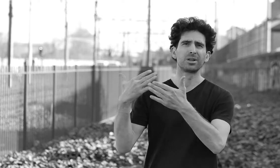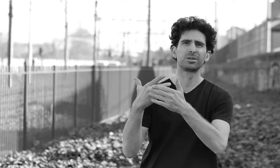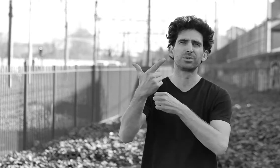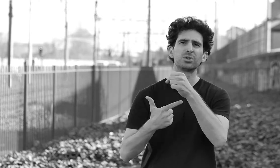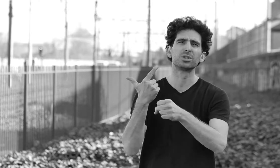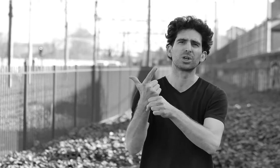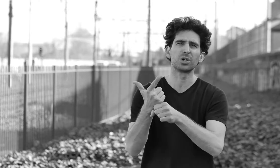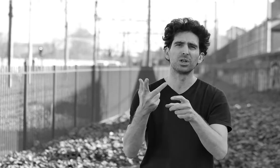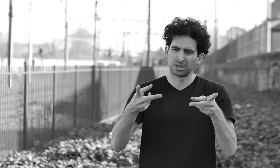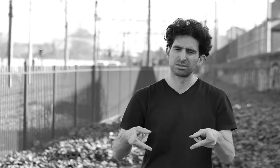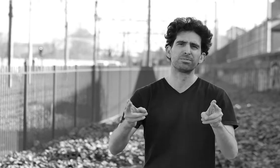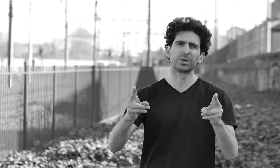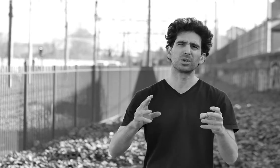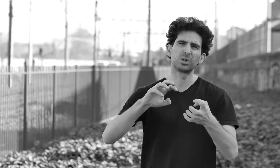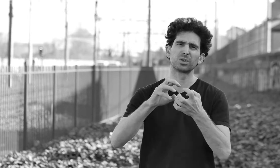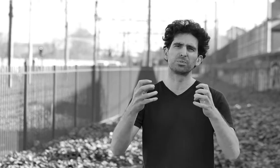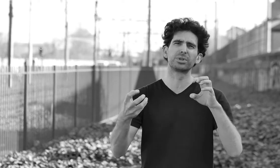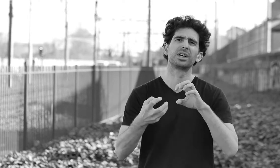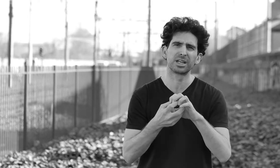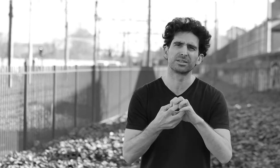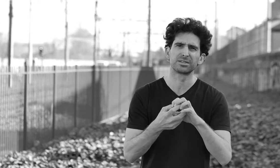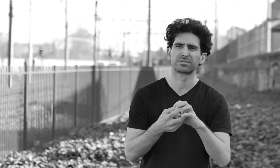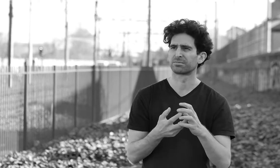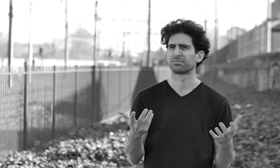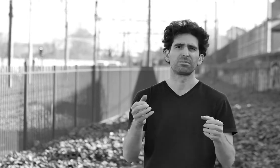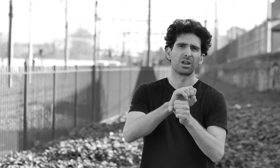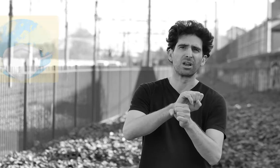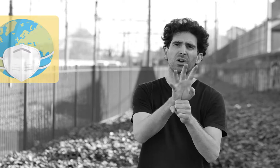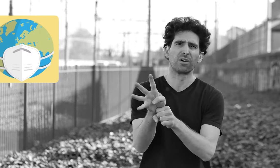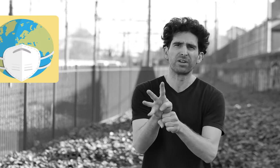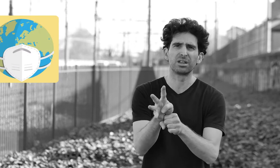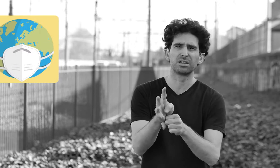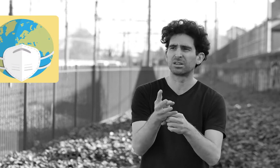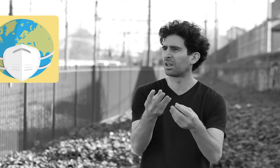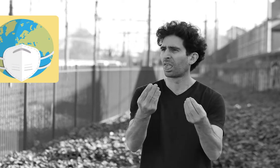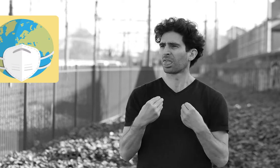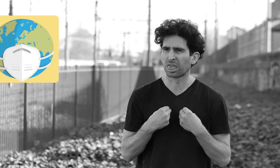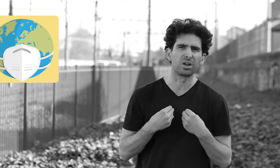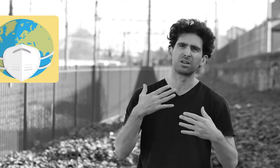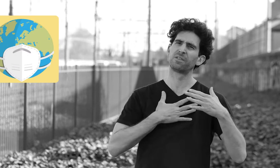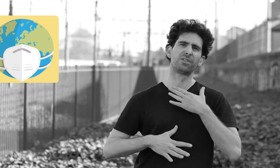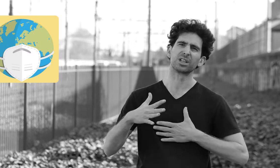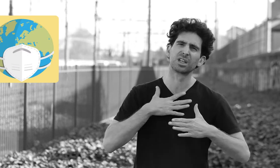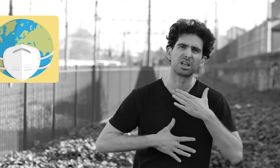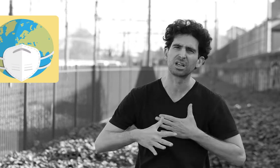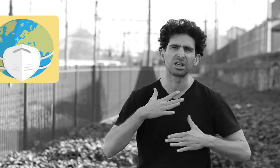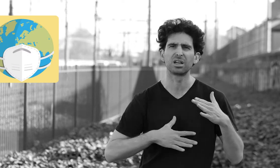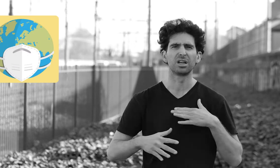Depuis deux ans, c'est une période compliquée. Il y a le covid qui me fatigue,